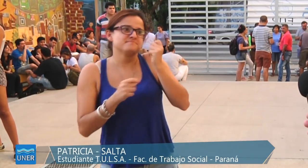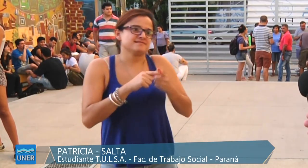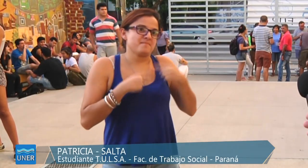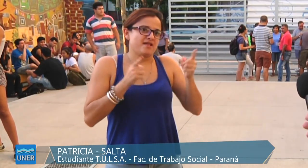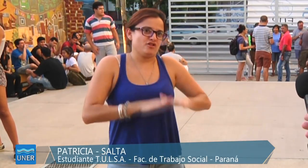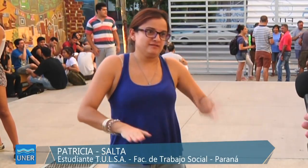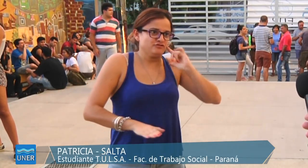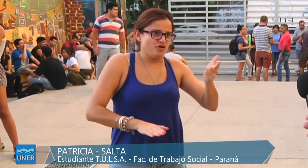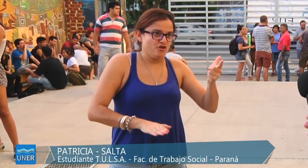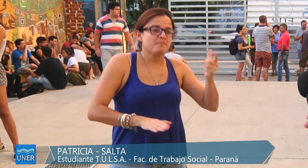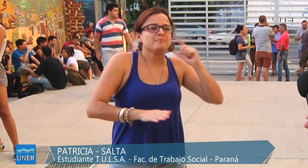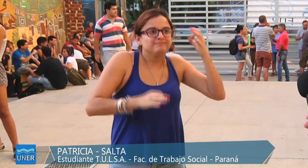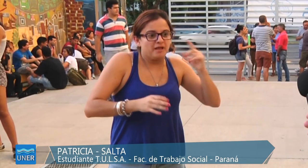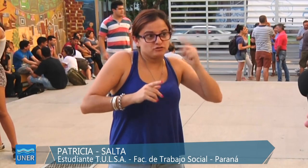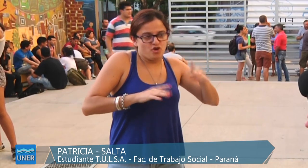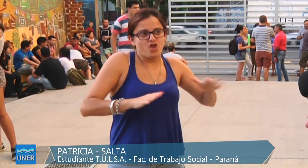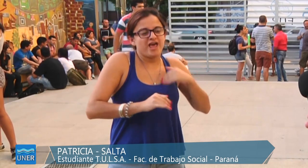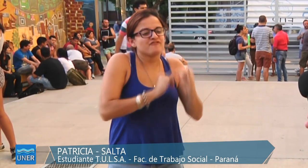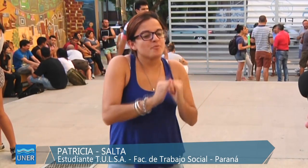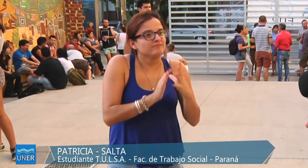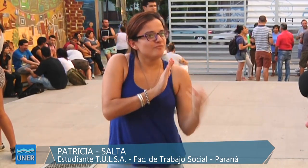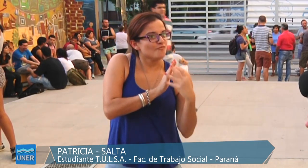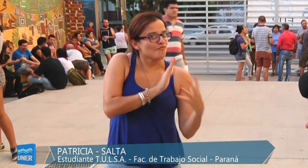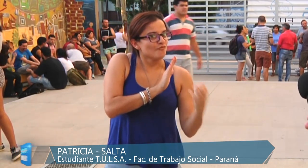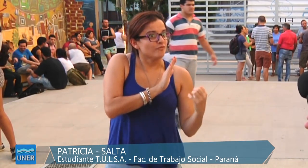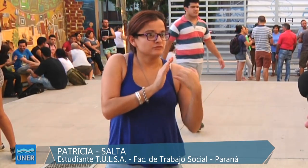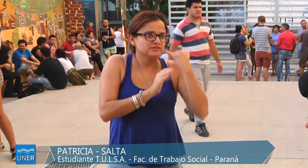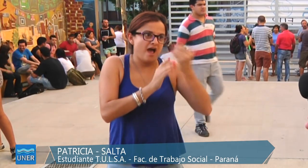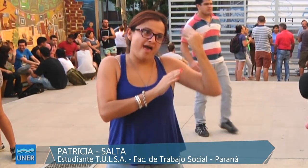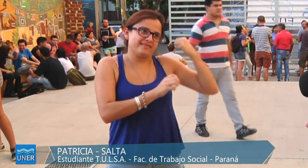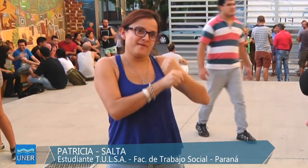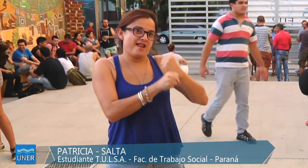soy docente de sordos, soy la que da la información a estos niños y me toman como referente y